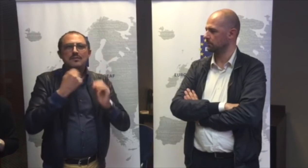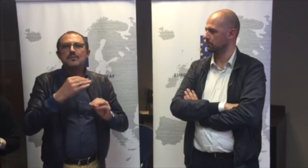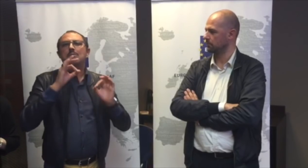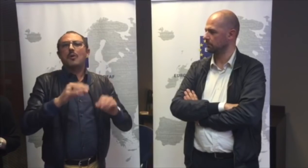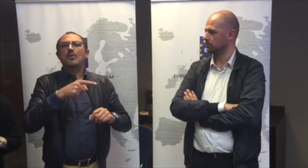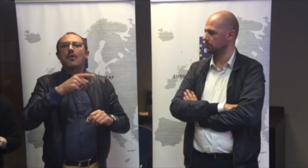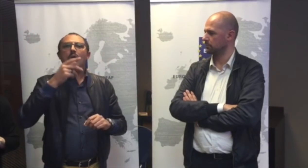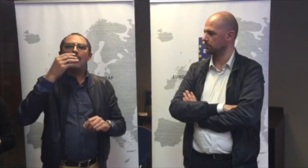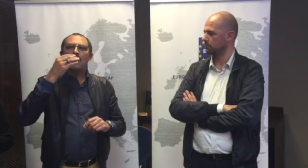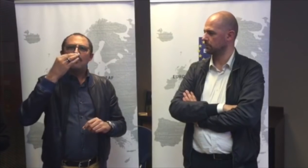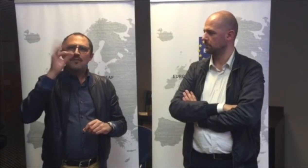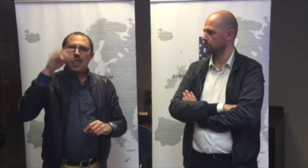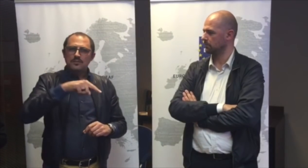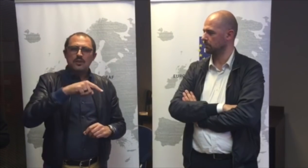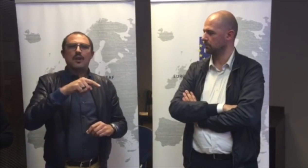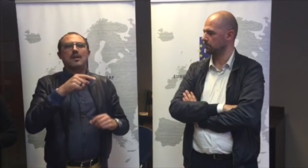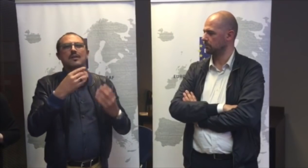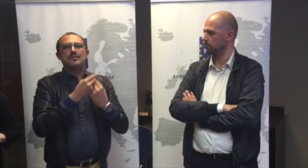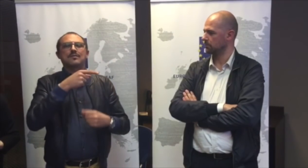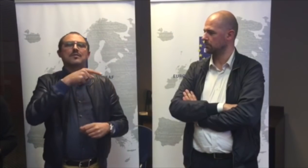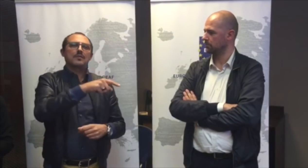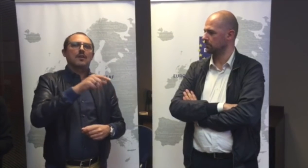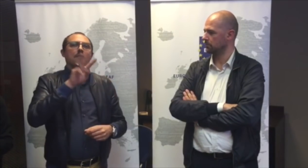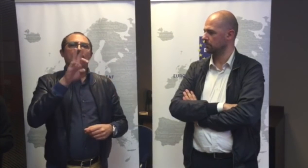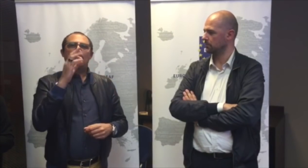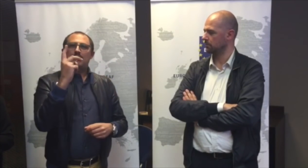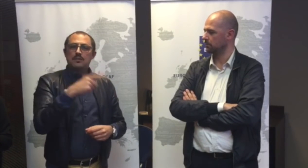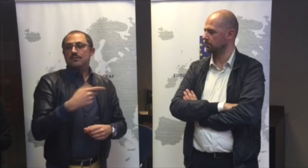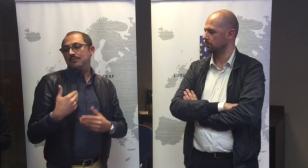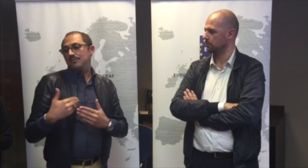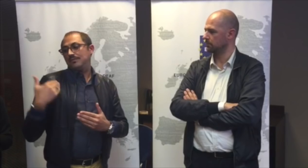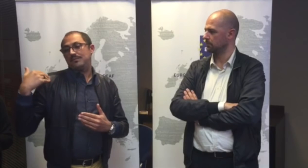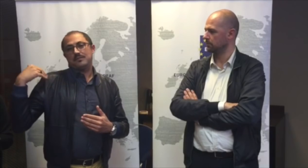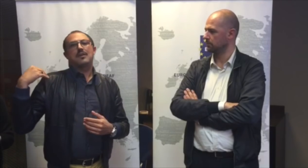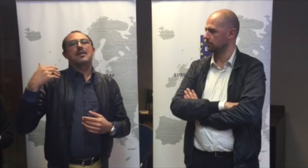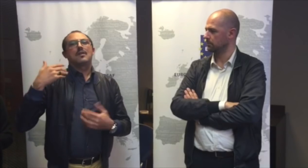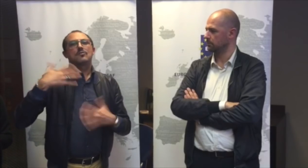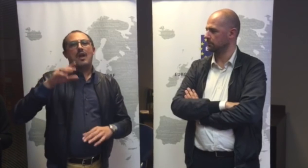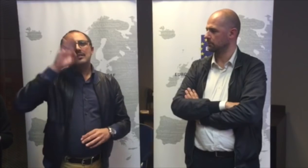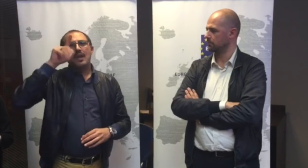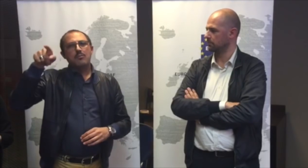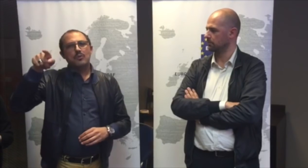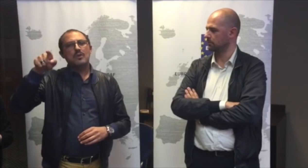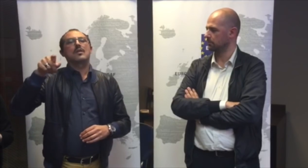La delegazione francese con quella della WFD già al precedente Congresso WFD di Istanbul